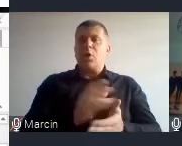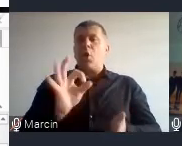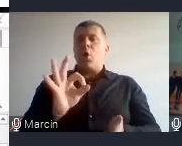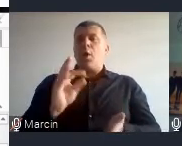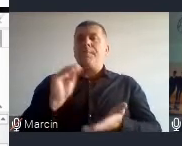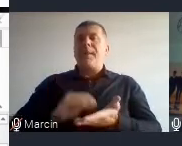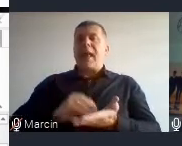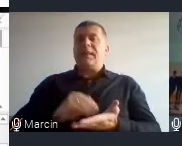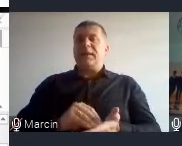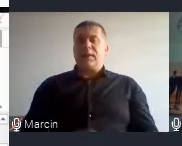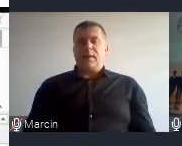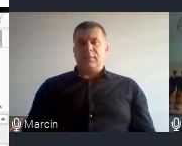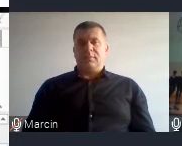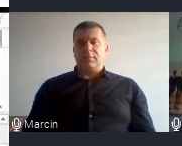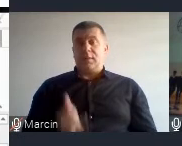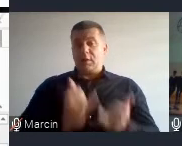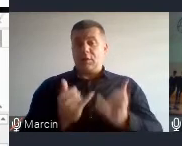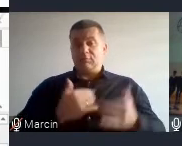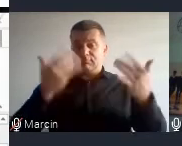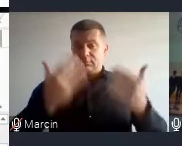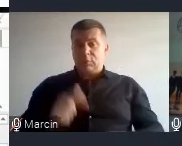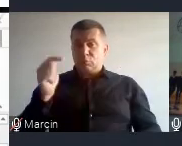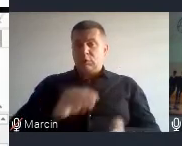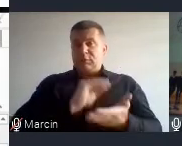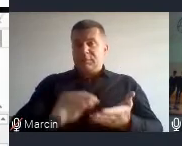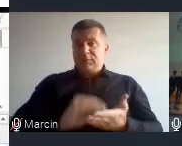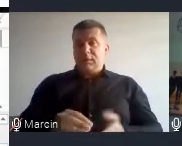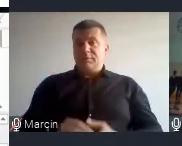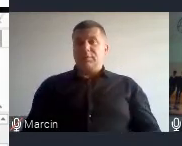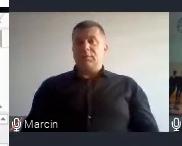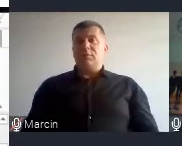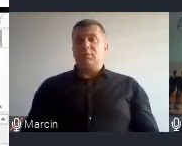W związku z tym, jeśli szacowanie ma być pisemne, to proszę Państwa,